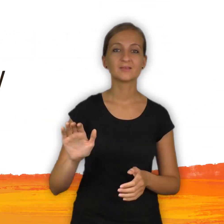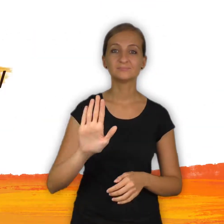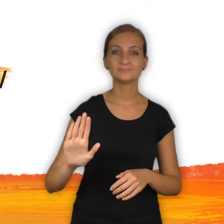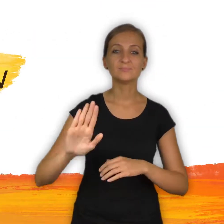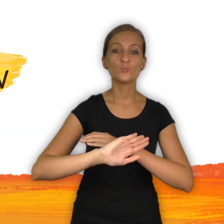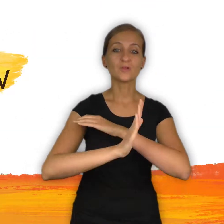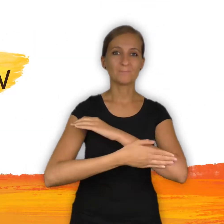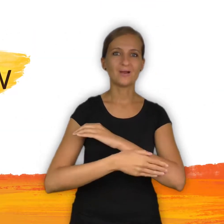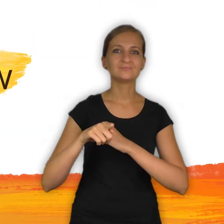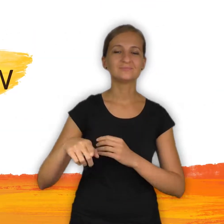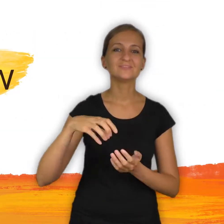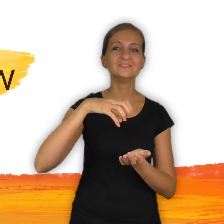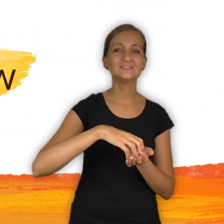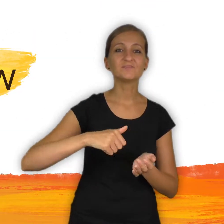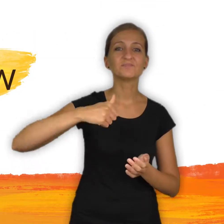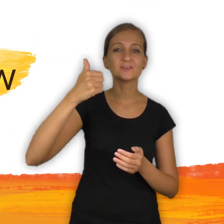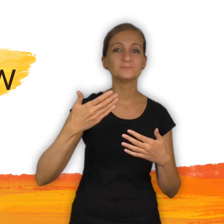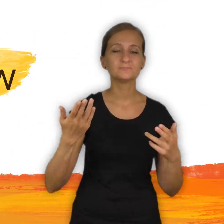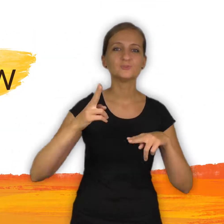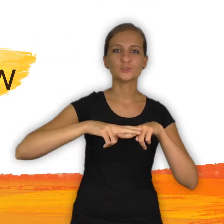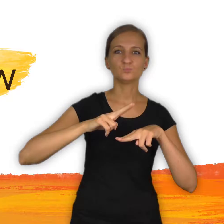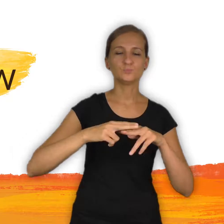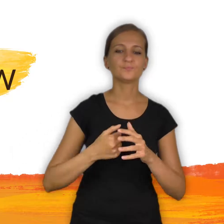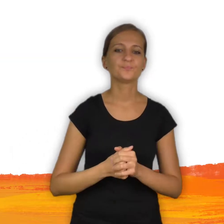Stolicą województwa podkarpackiego jest Rzeszów.